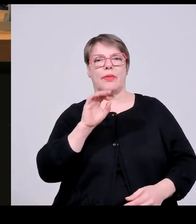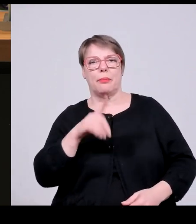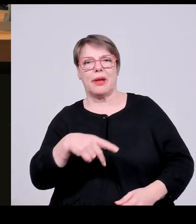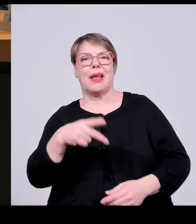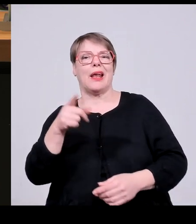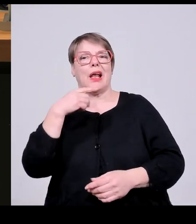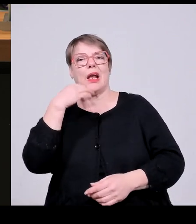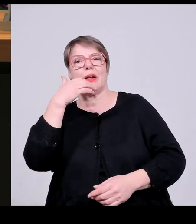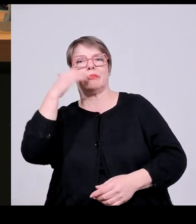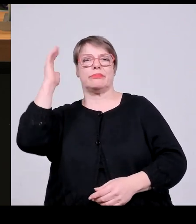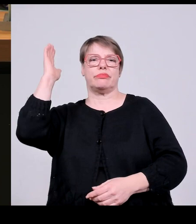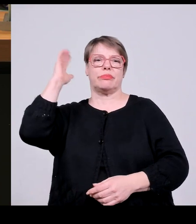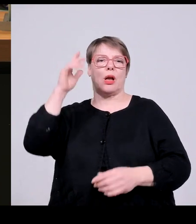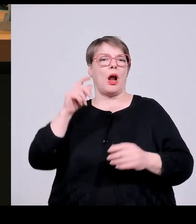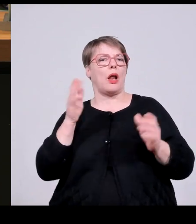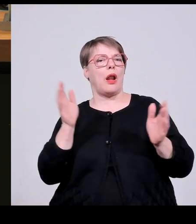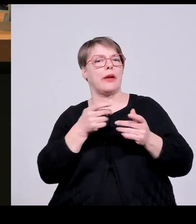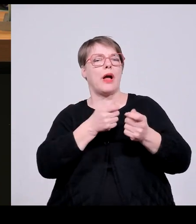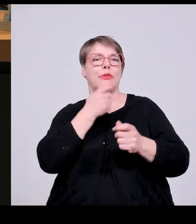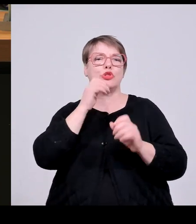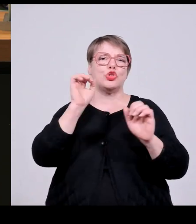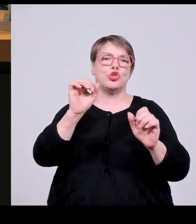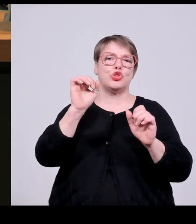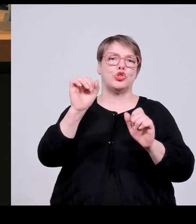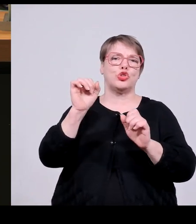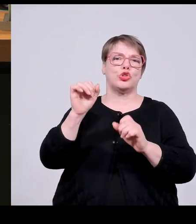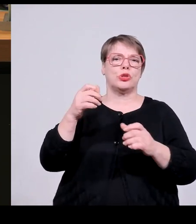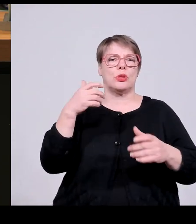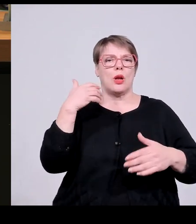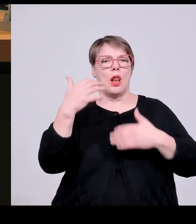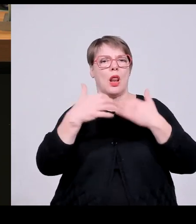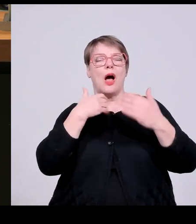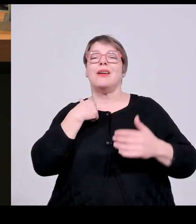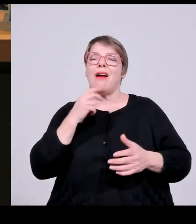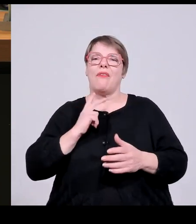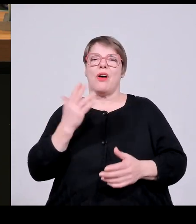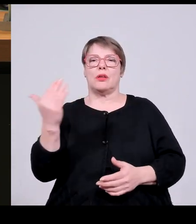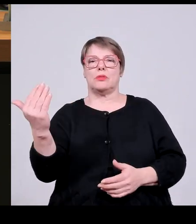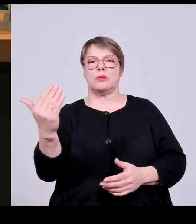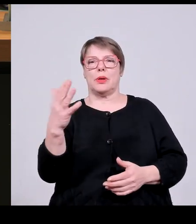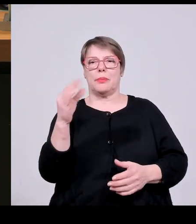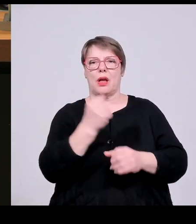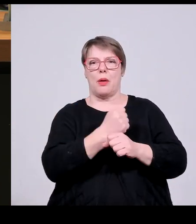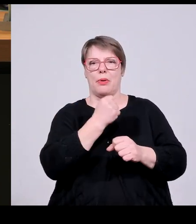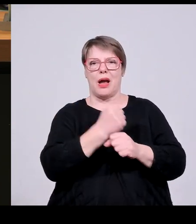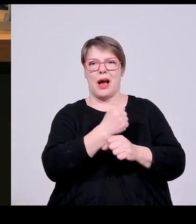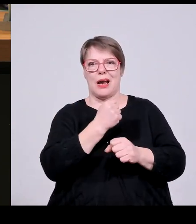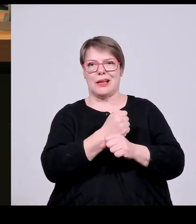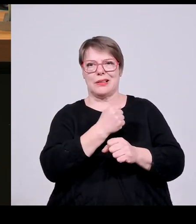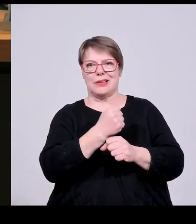Wir überlassen doch nicht die privaten Flächen, die Immobilienspekulanten und die Landeseigenen schützen wir. Nein.